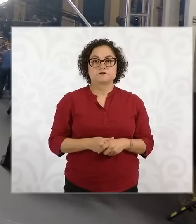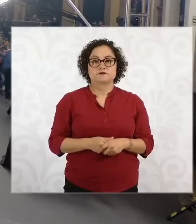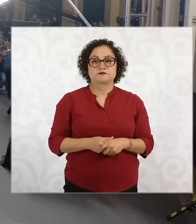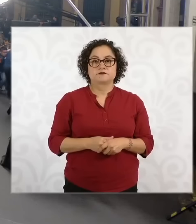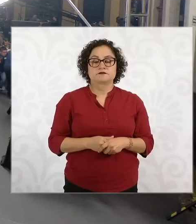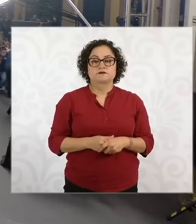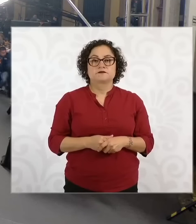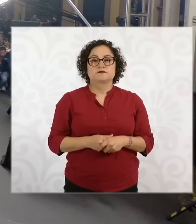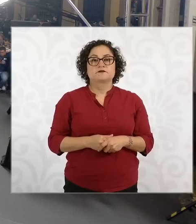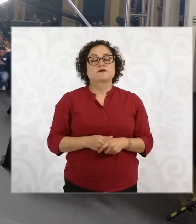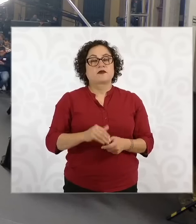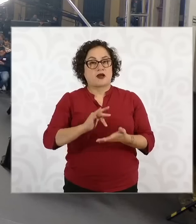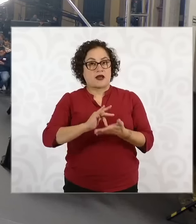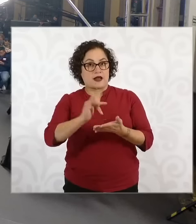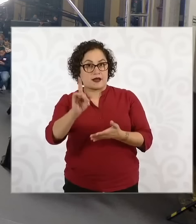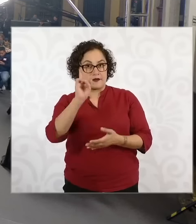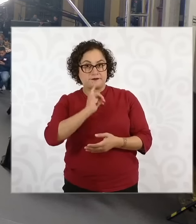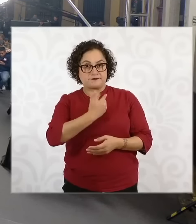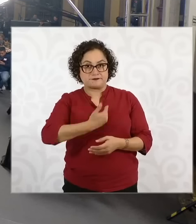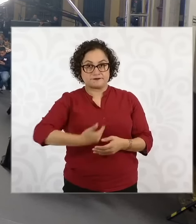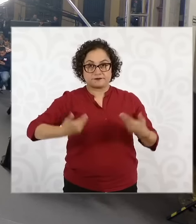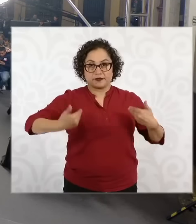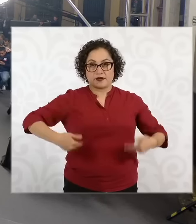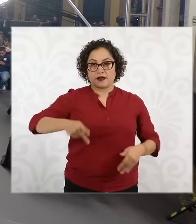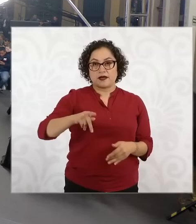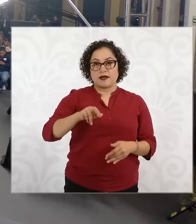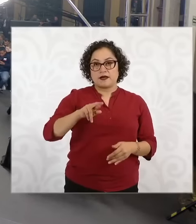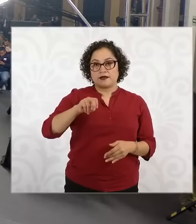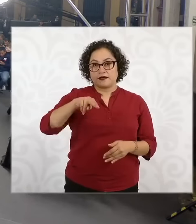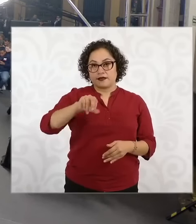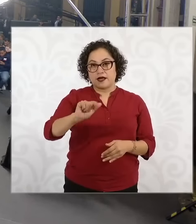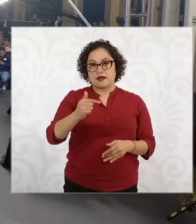Gracias, presidenta. Buenos días. Karina Aguilar de Diario 24 horas. Eh, presidente,